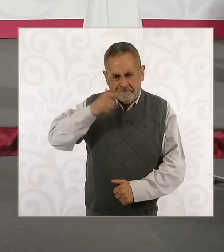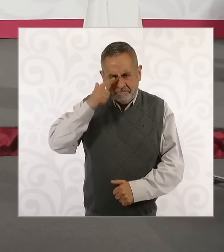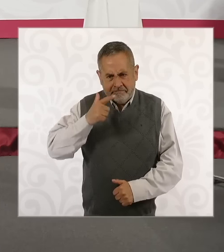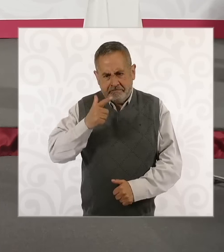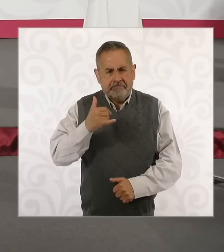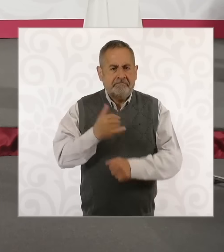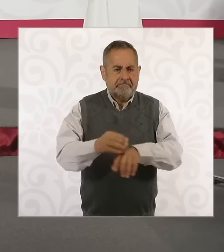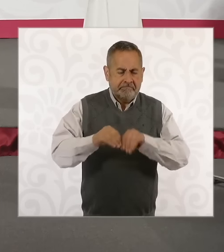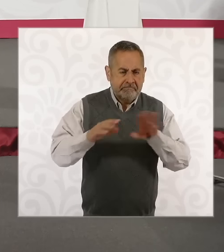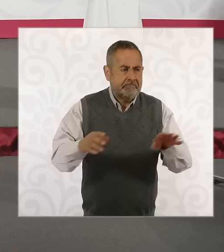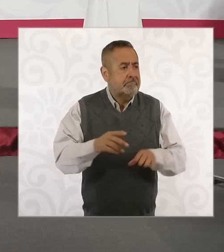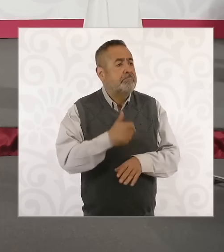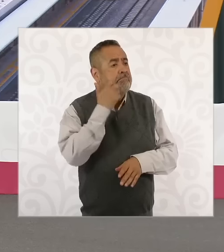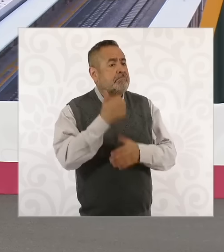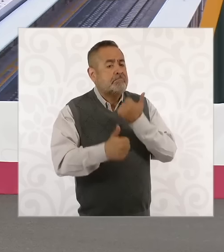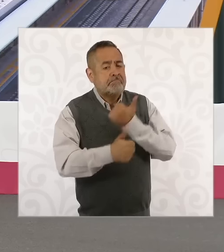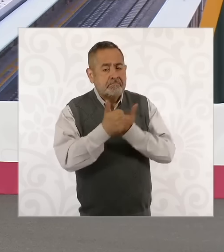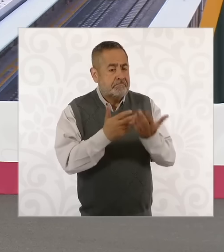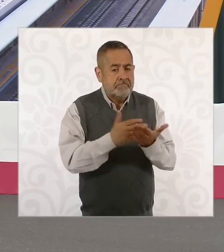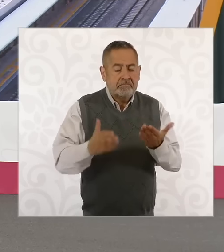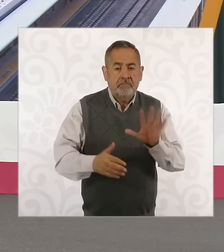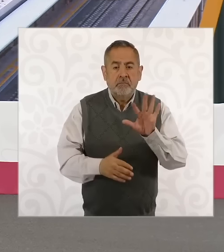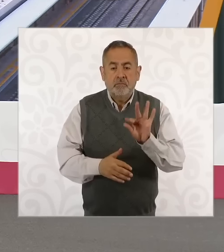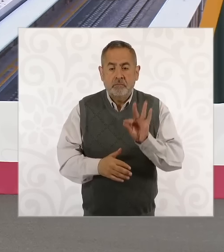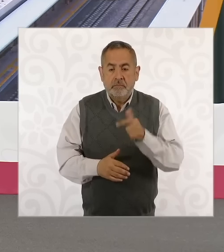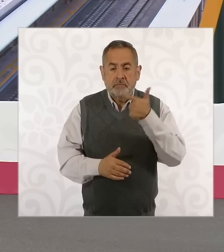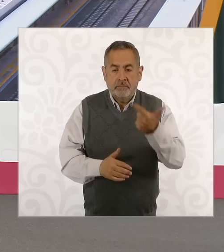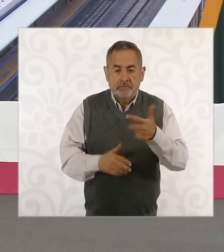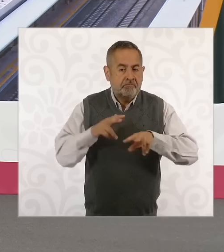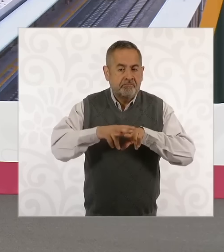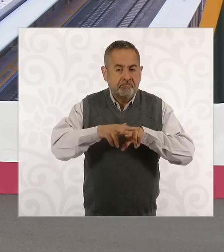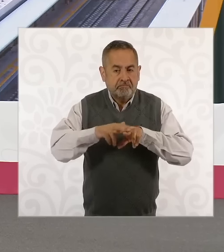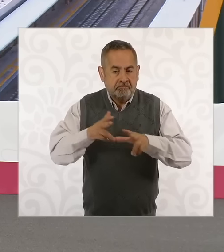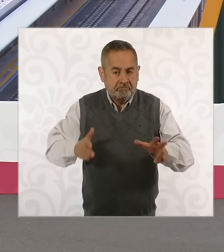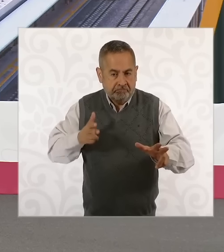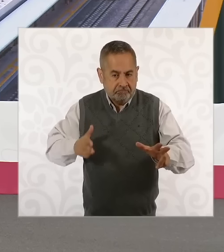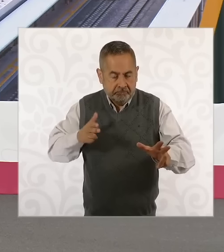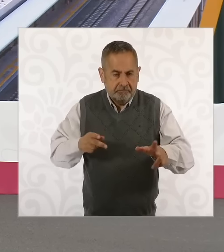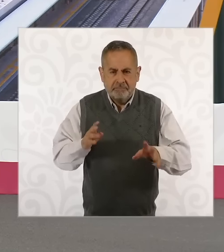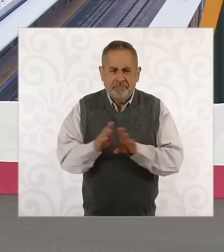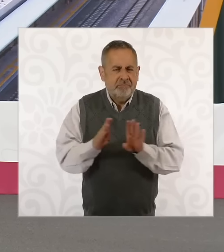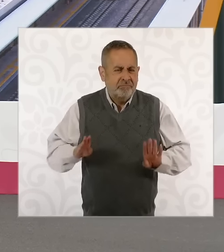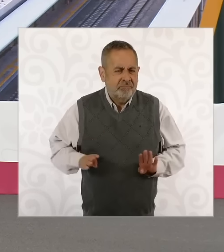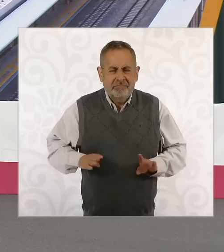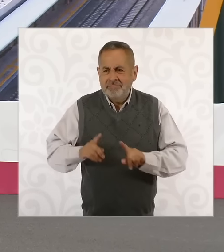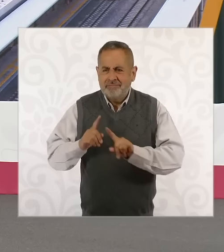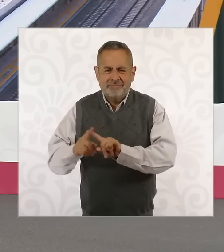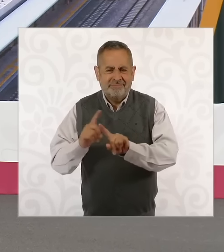ya la licitación de los siguientes 47 trenes. Estos trenes tienen características distintas a